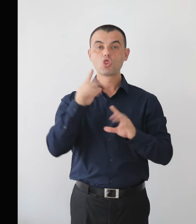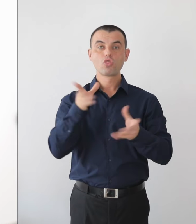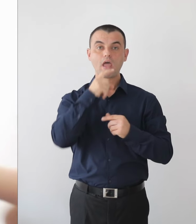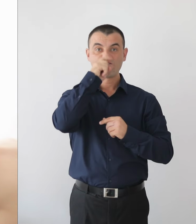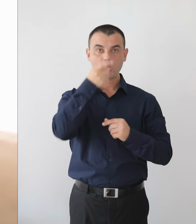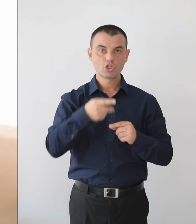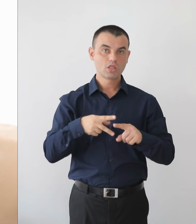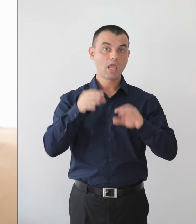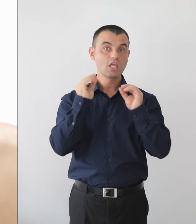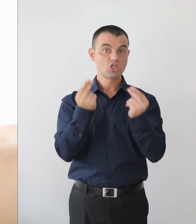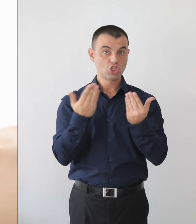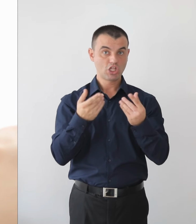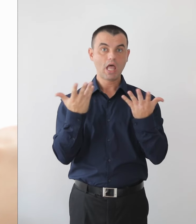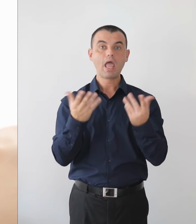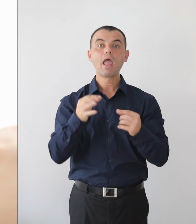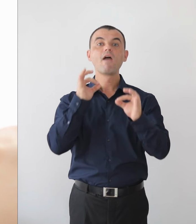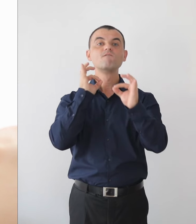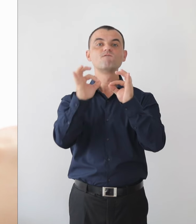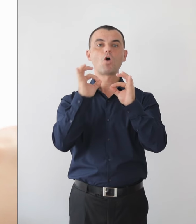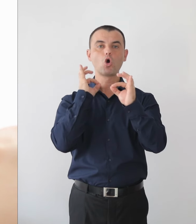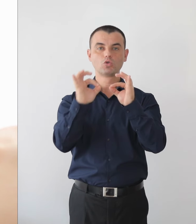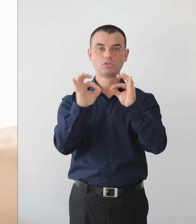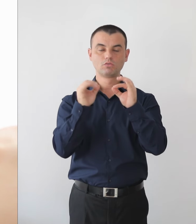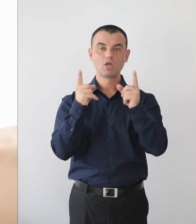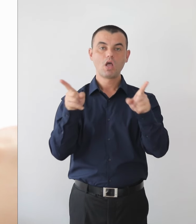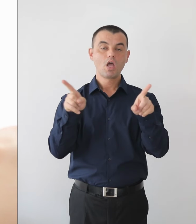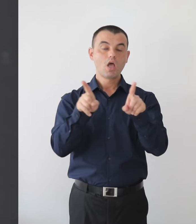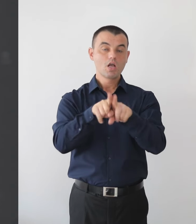Едно от най-важните неща в настройките е фокусът.